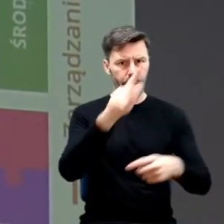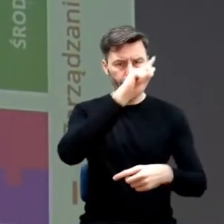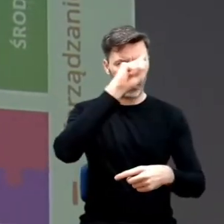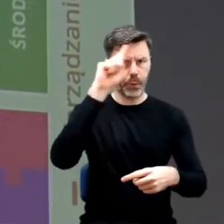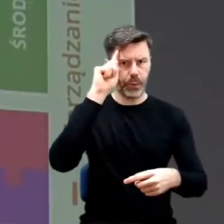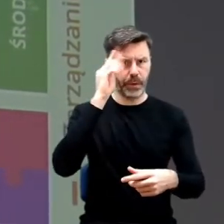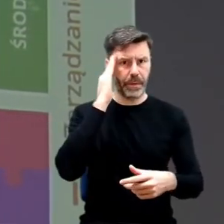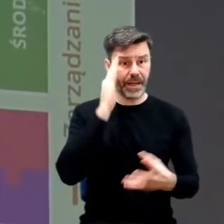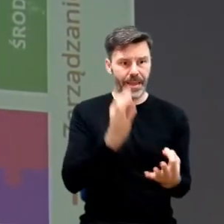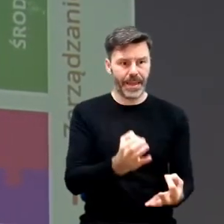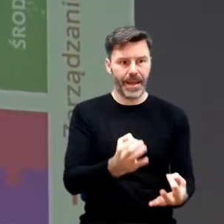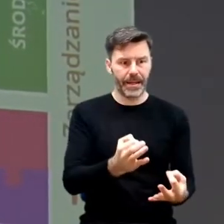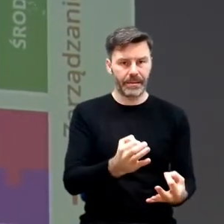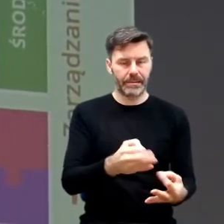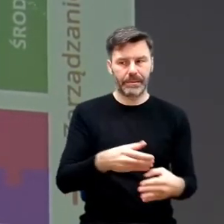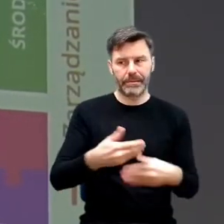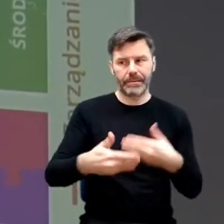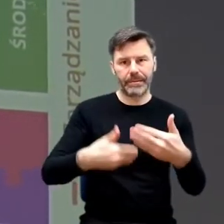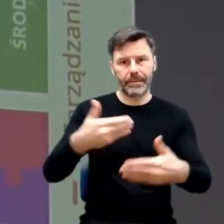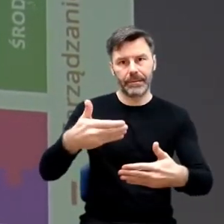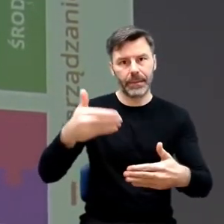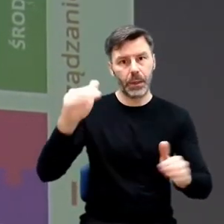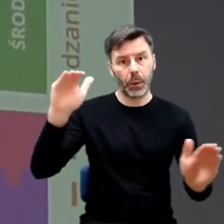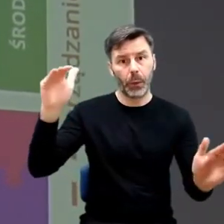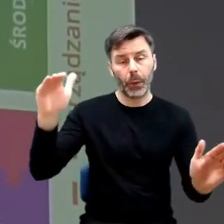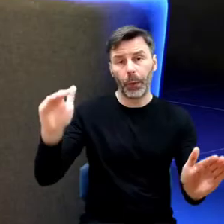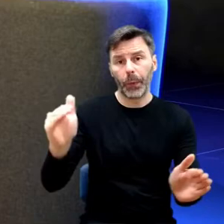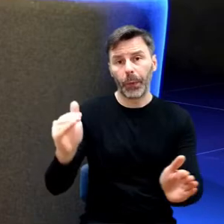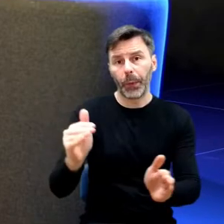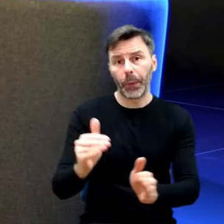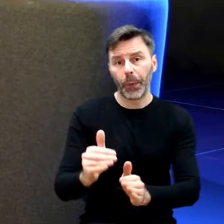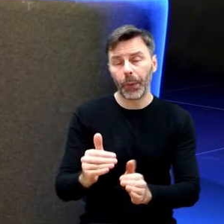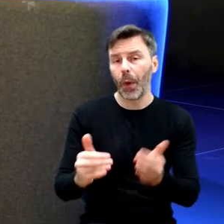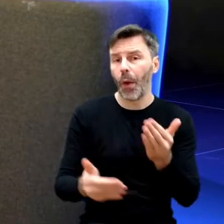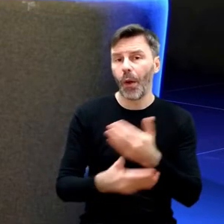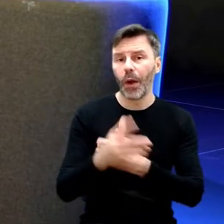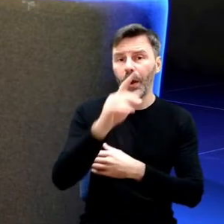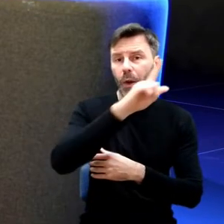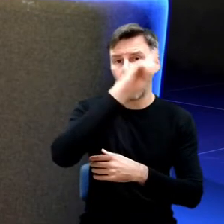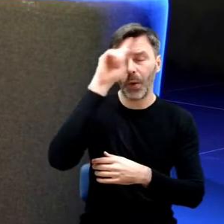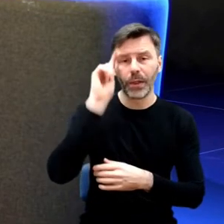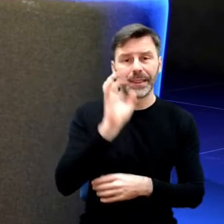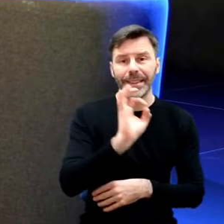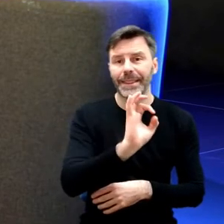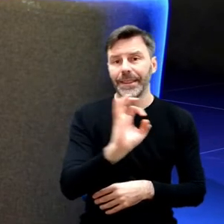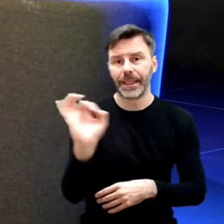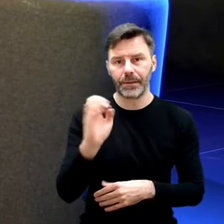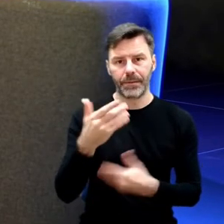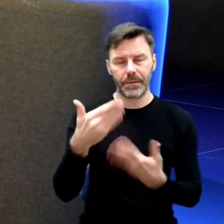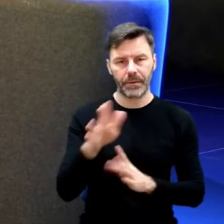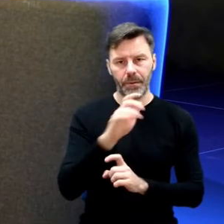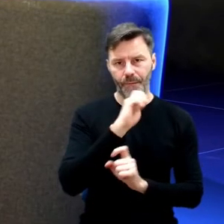Zatem ten balans roli sektora publicznego i sektora prywatnego